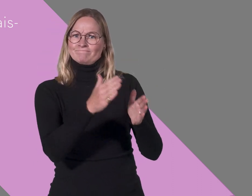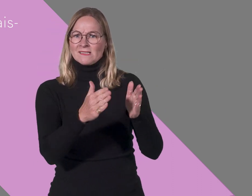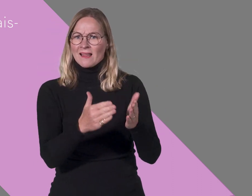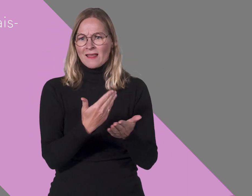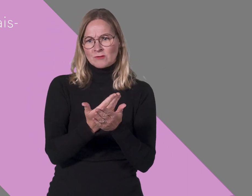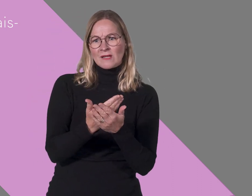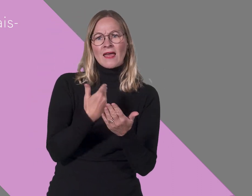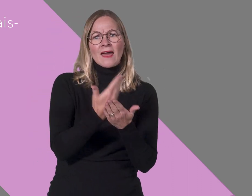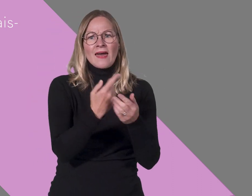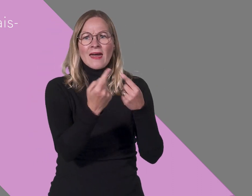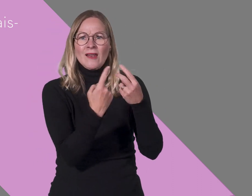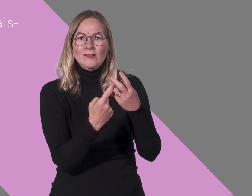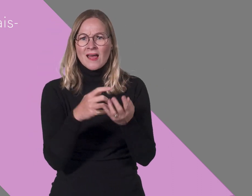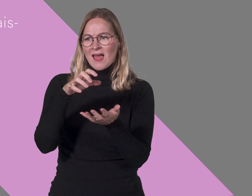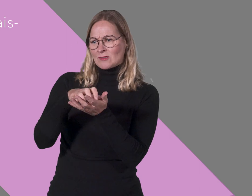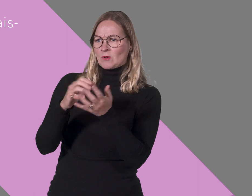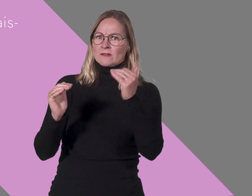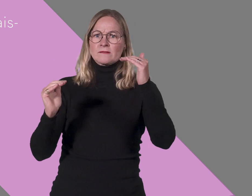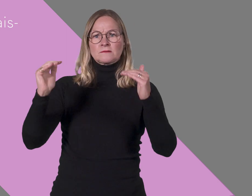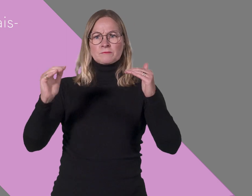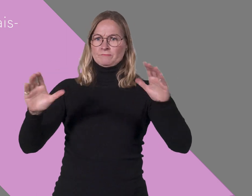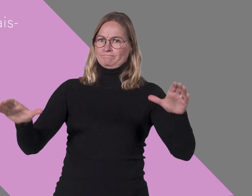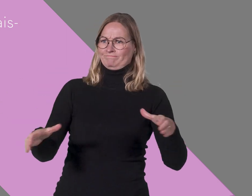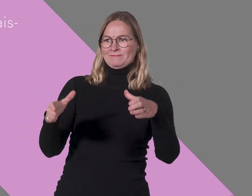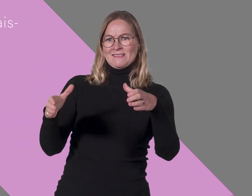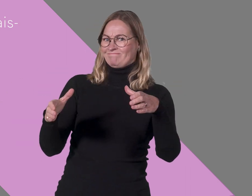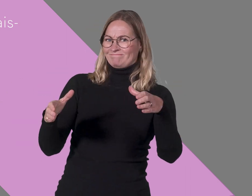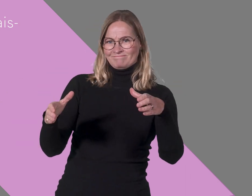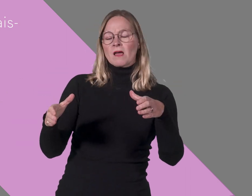joiden ehdokkuus takaa ehdot hallituksen tasapuolisesta kokoonpanosta, -